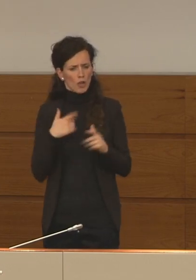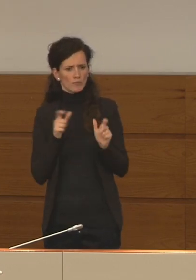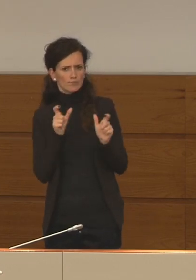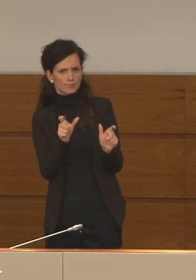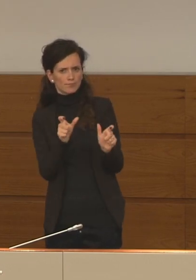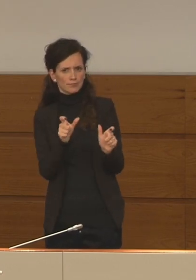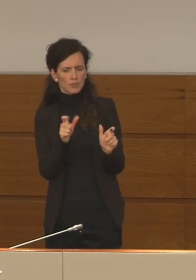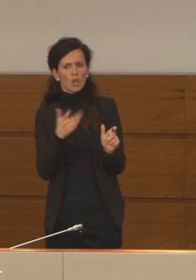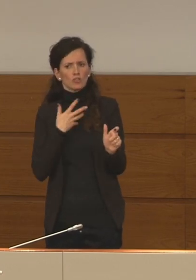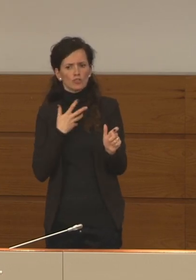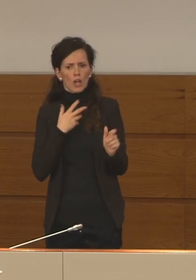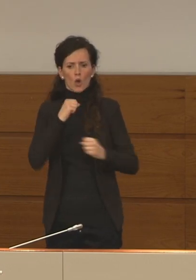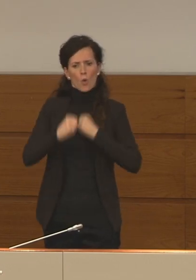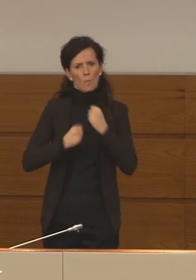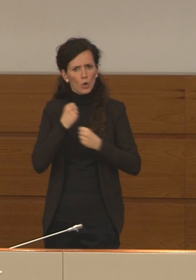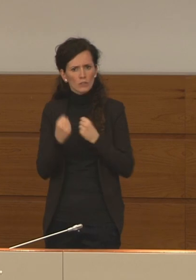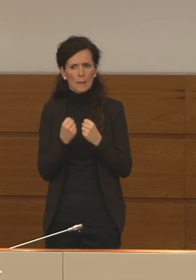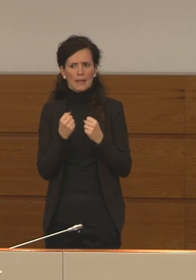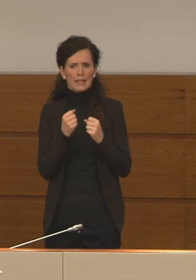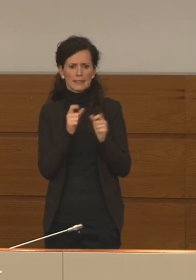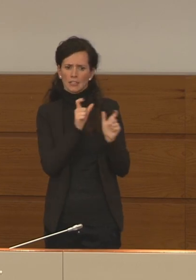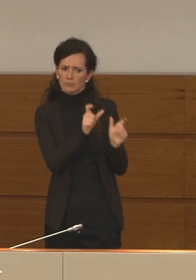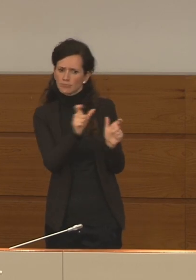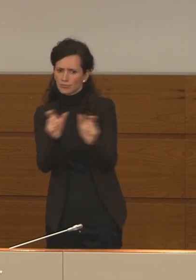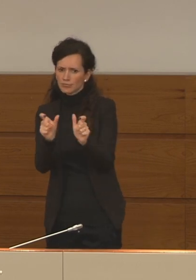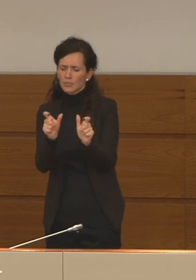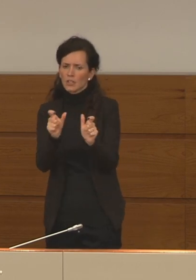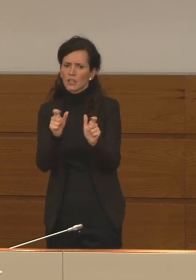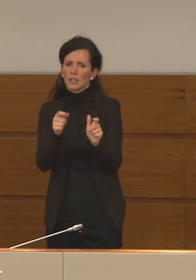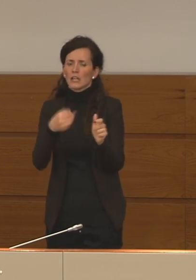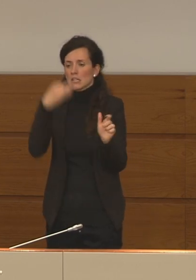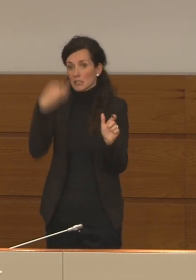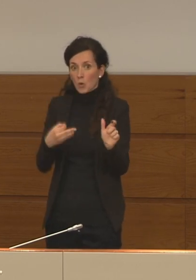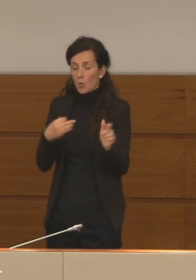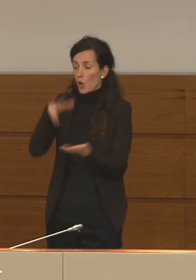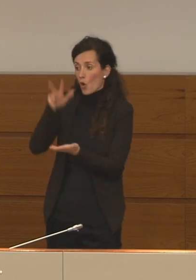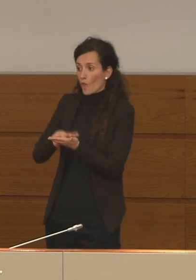misure che credo e ci confermeranno gli esperti come la chiusura delle zone